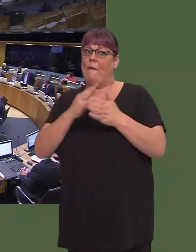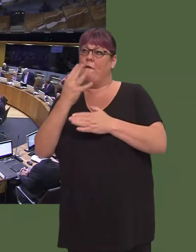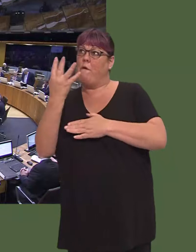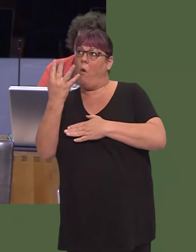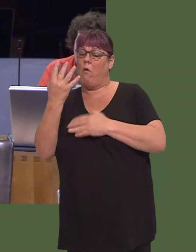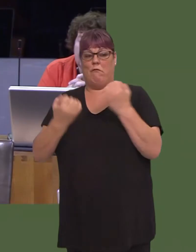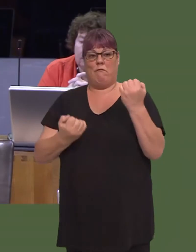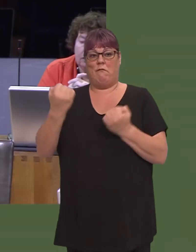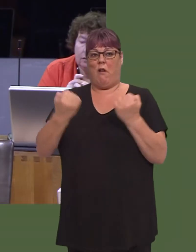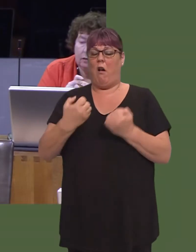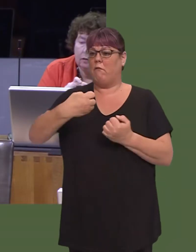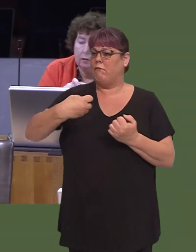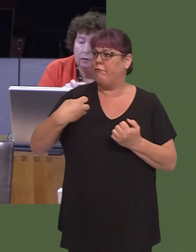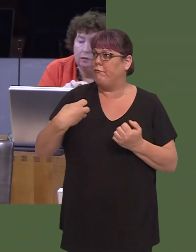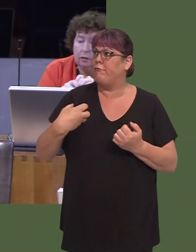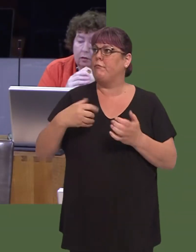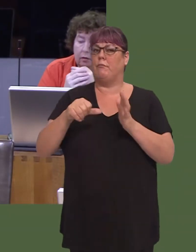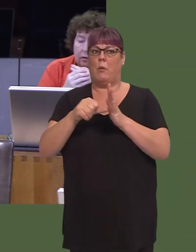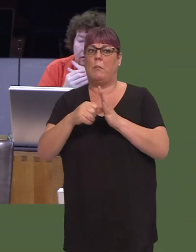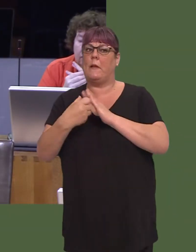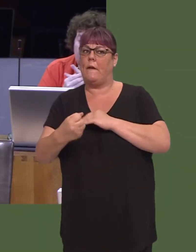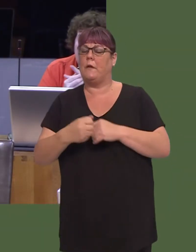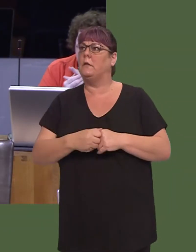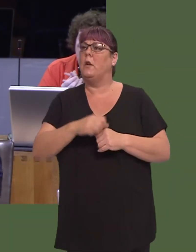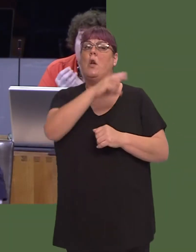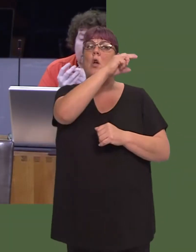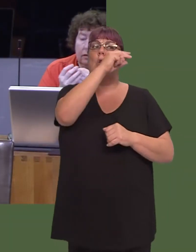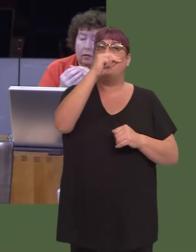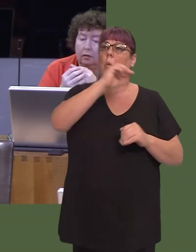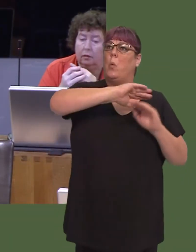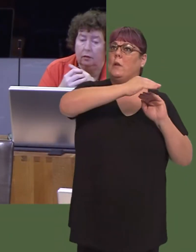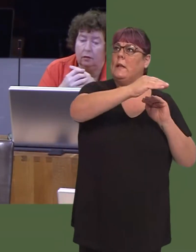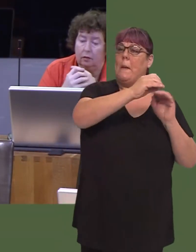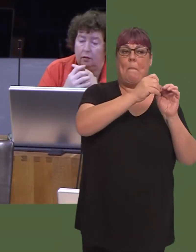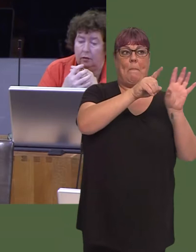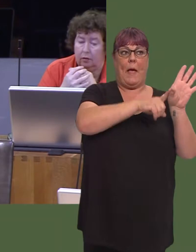eu prynu nhw. So, mae'n rhaid inni sicrhau bod yna ddewis i bobl lle maen nhw'n gallu